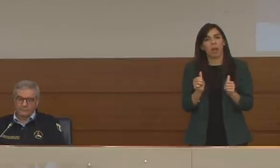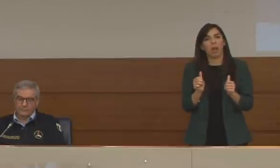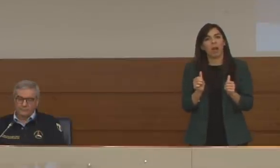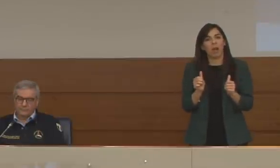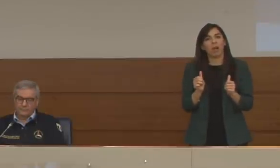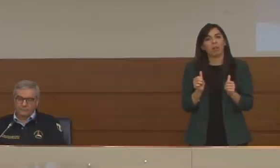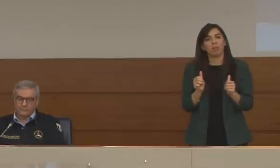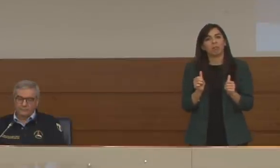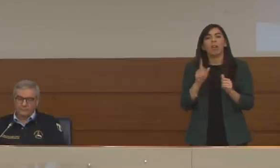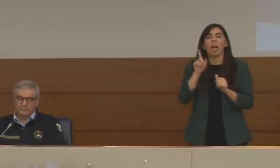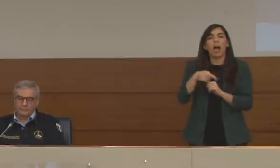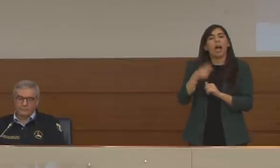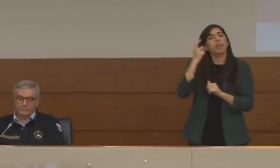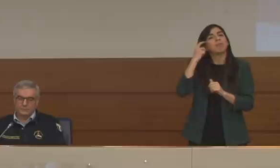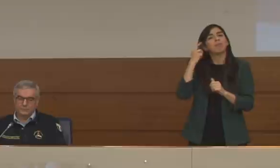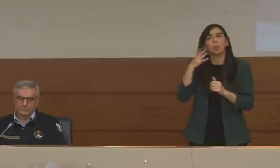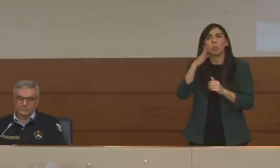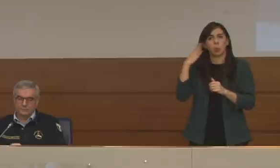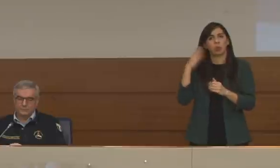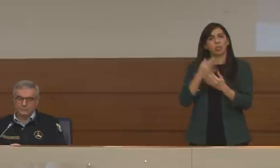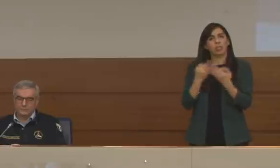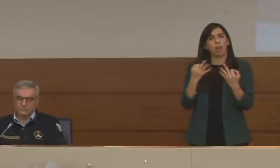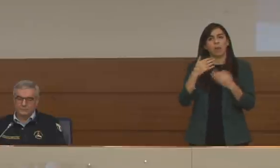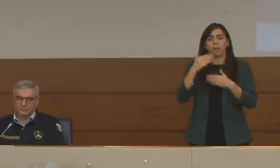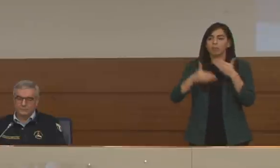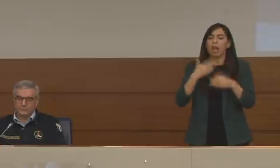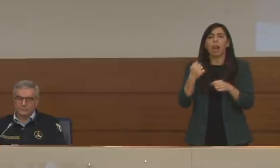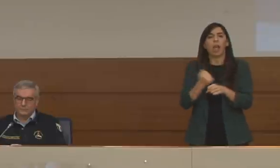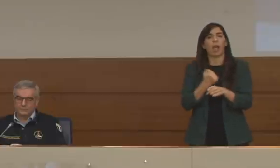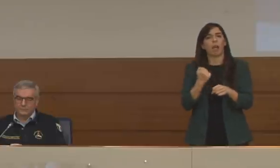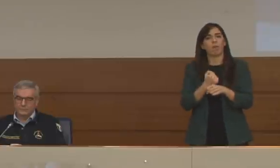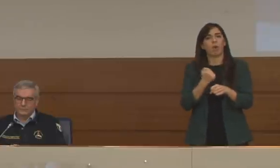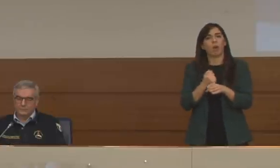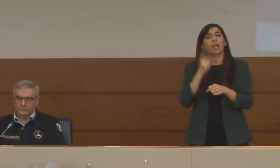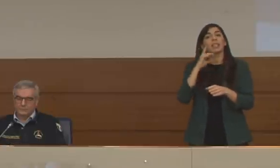psicologica. Sta continuando a lavorare. Sapete, il Dottor Magrini è il Direttore